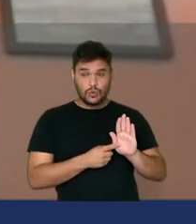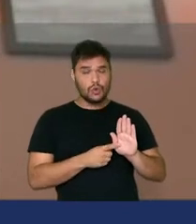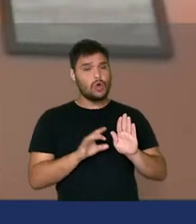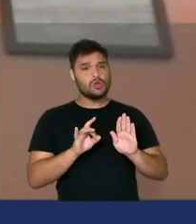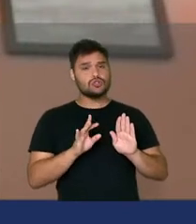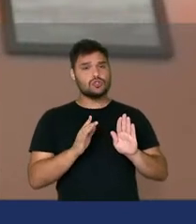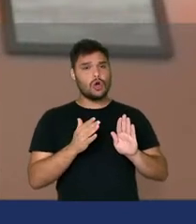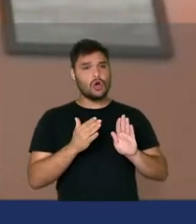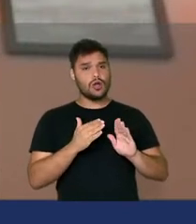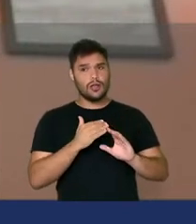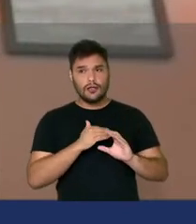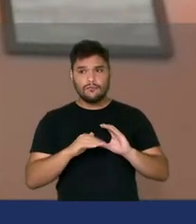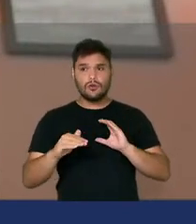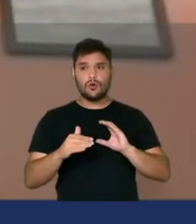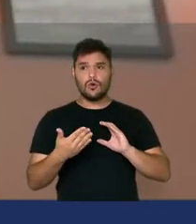VOTARMOS UM PROJETO CUJO TEXTO